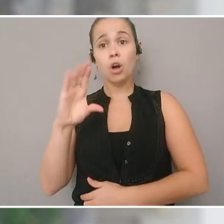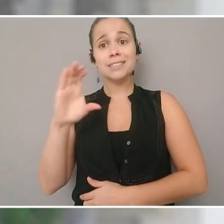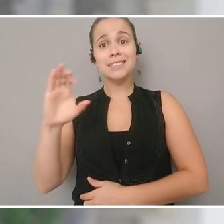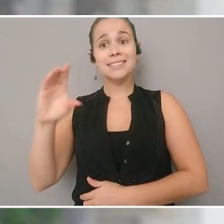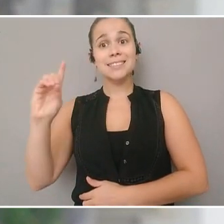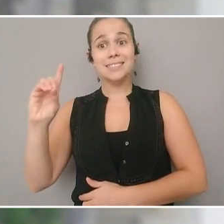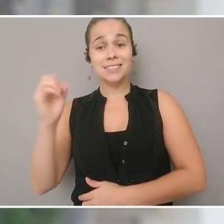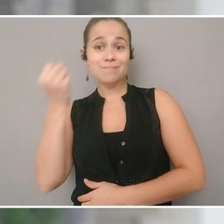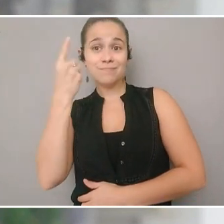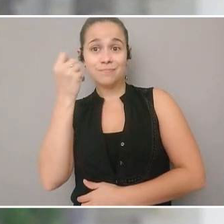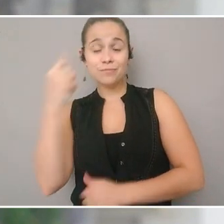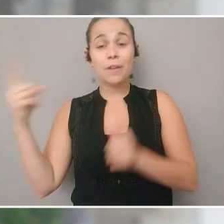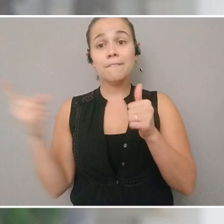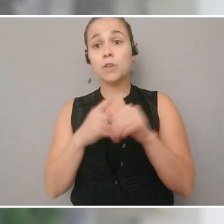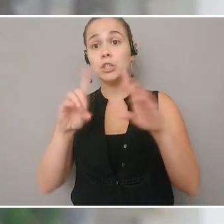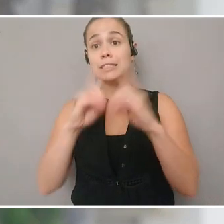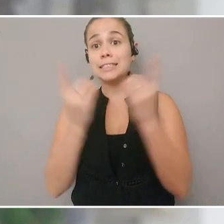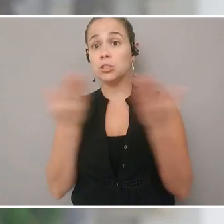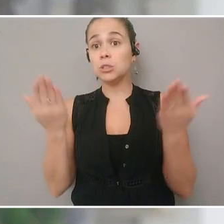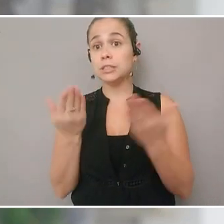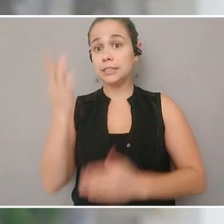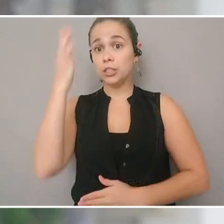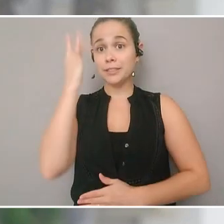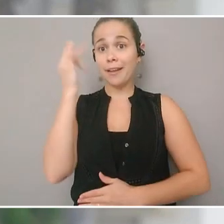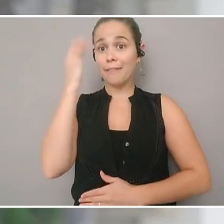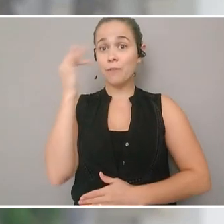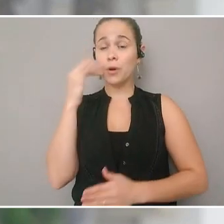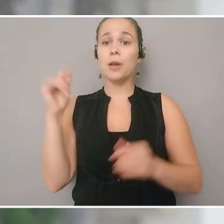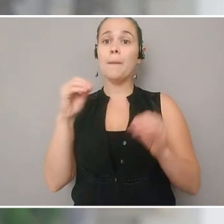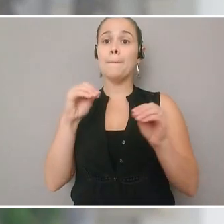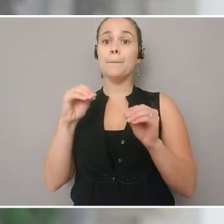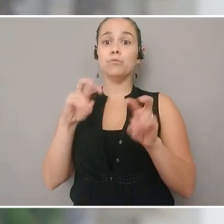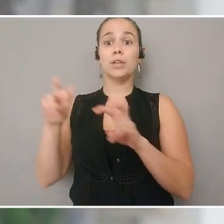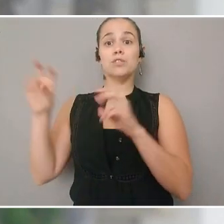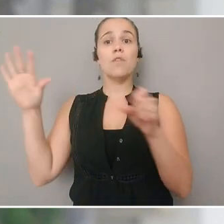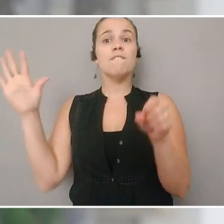primeros distritos en California para mudarse a